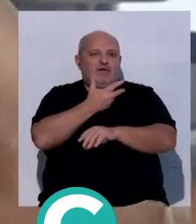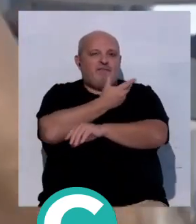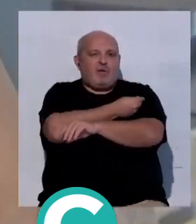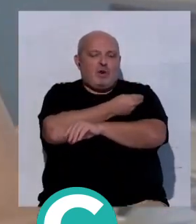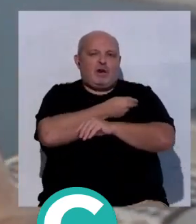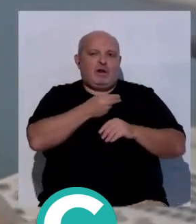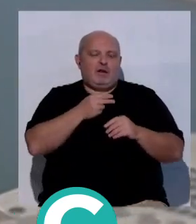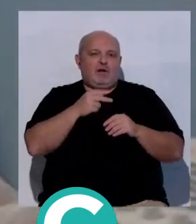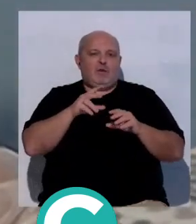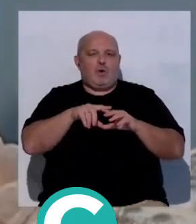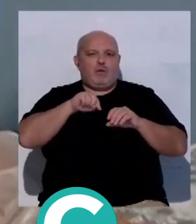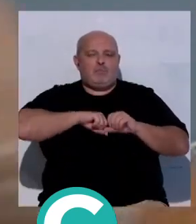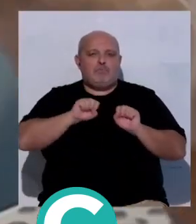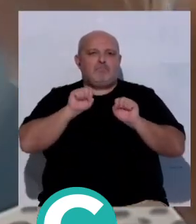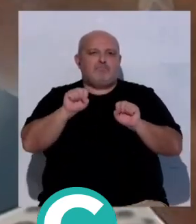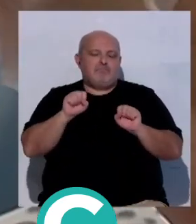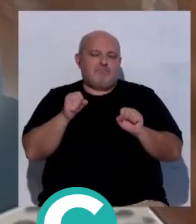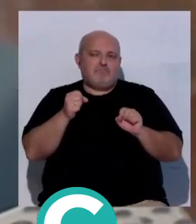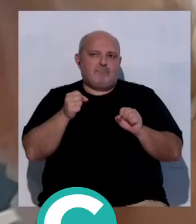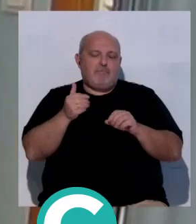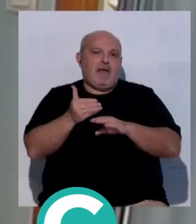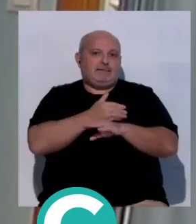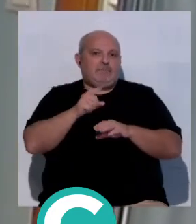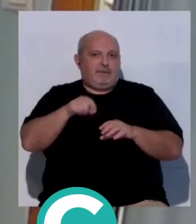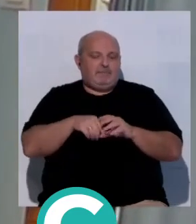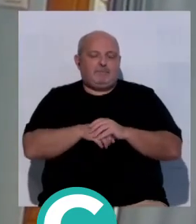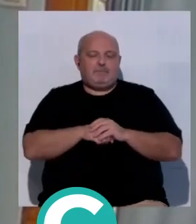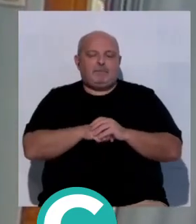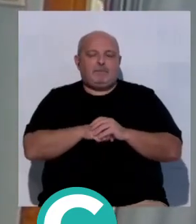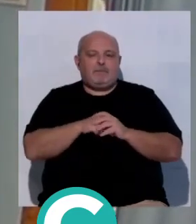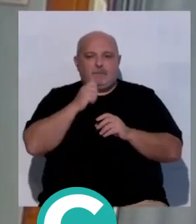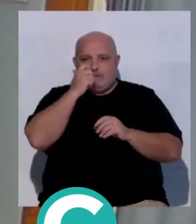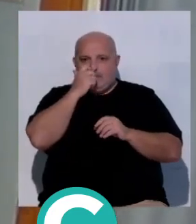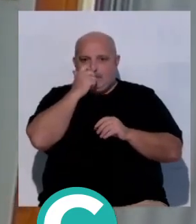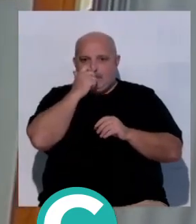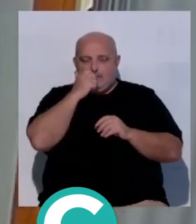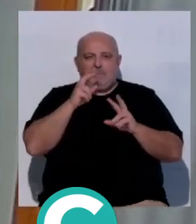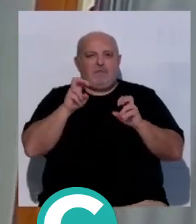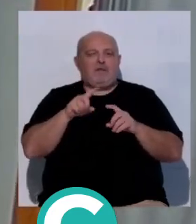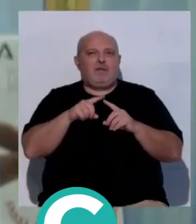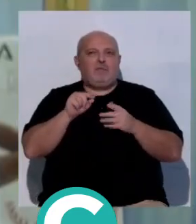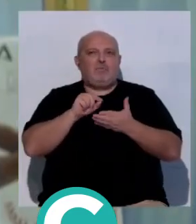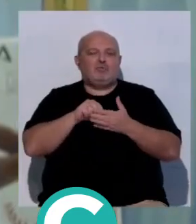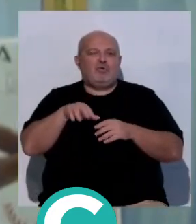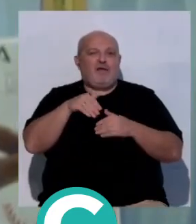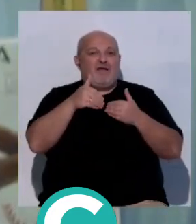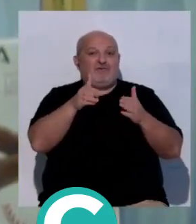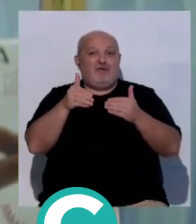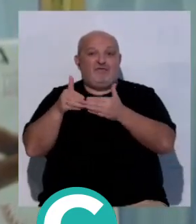la inmunización es ante también no entonces el tener esa ese esos puntos abiertos de de mejor